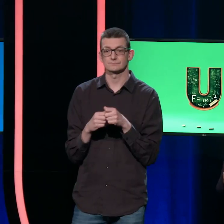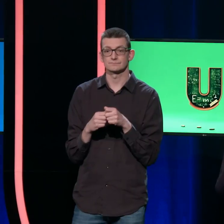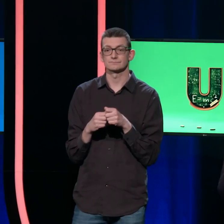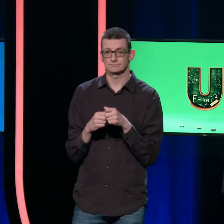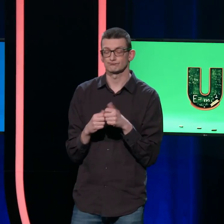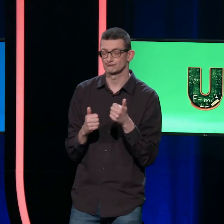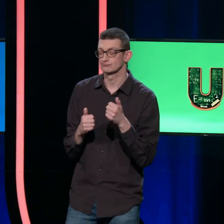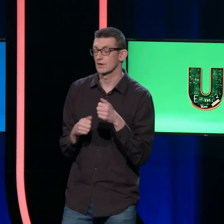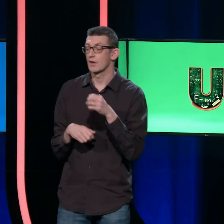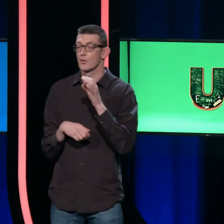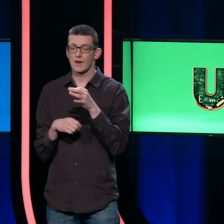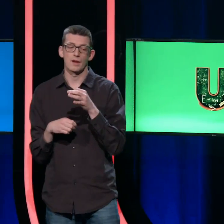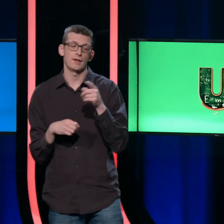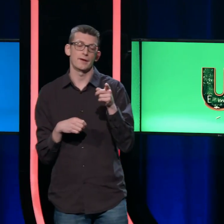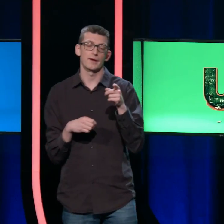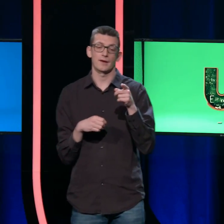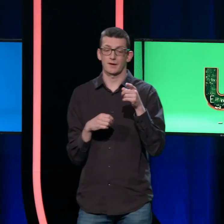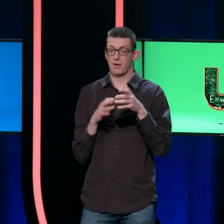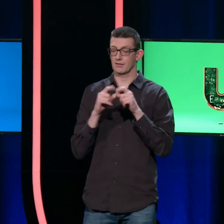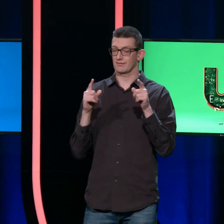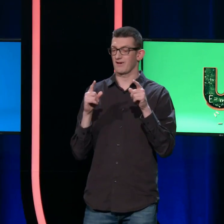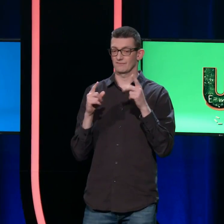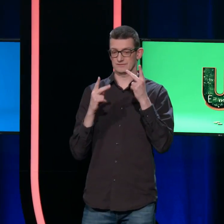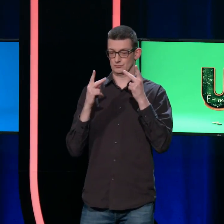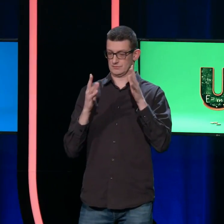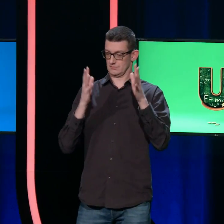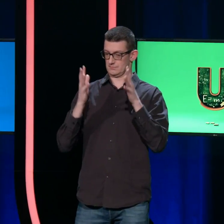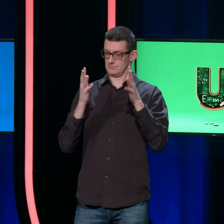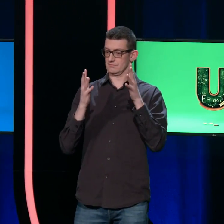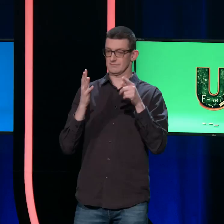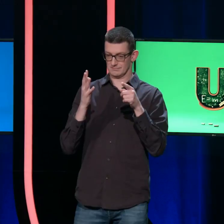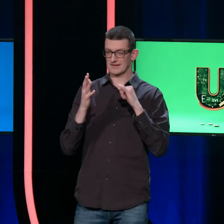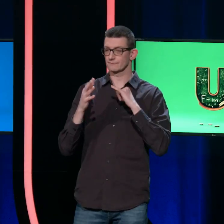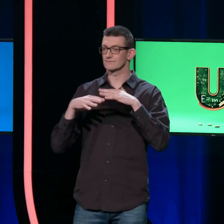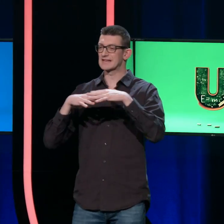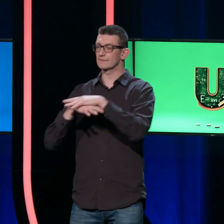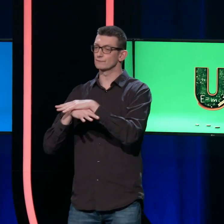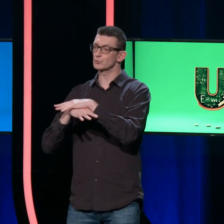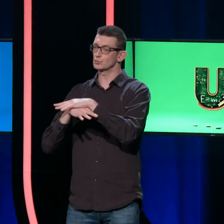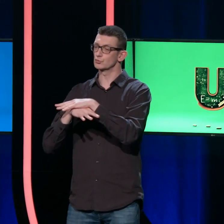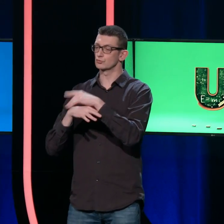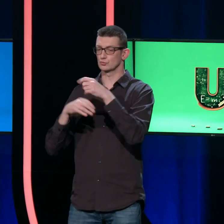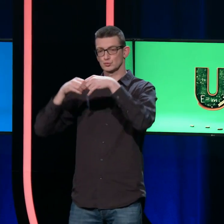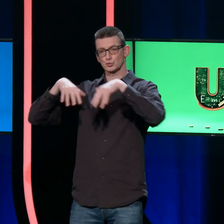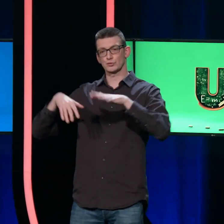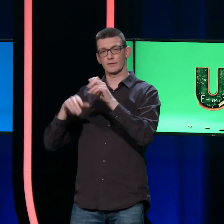voor de structuur van de taal. Bijvoorbeeld voor de grammatica. In het Nederlands vervoegen we werkwoorden.